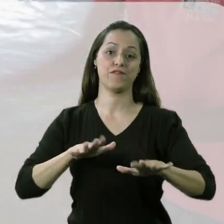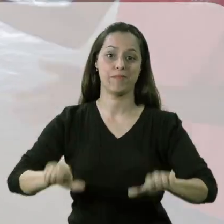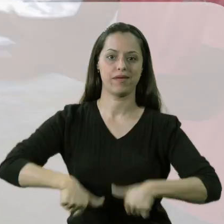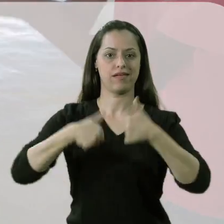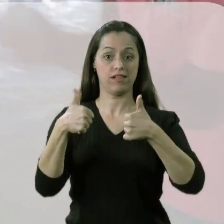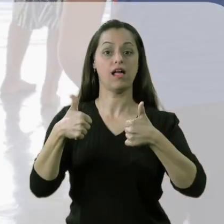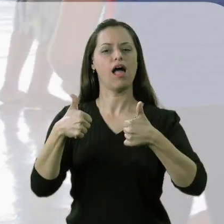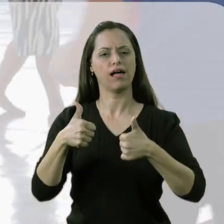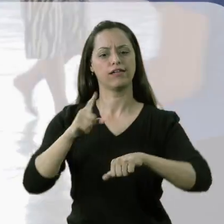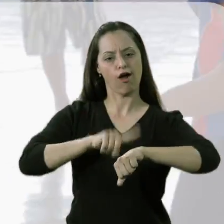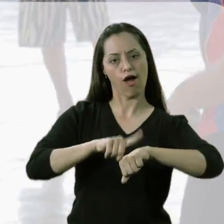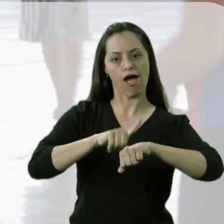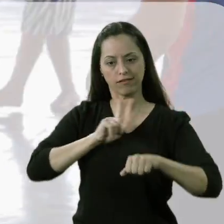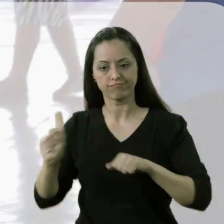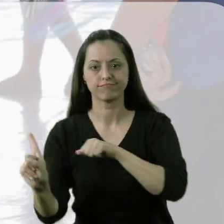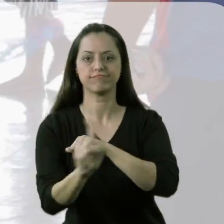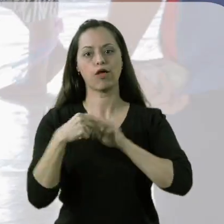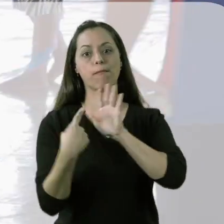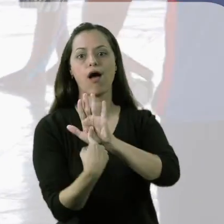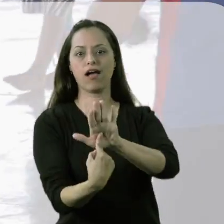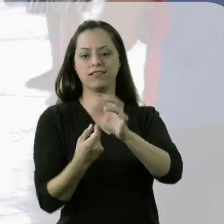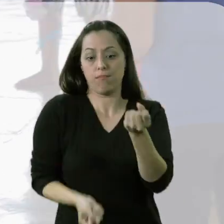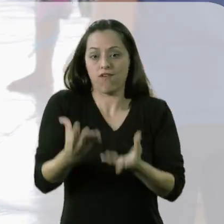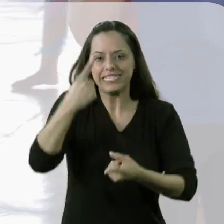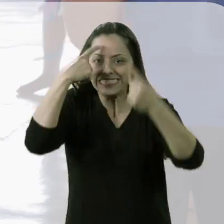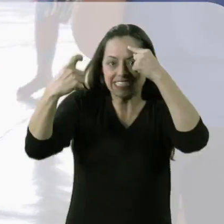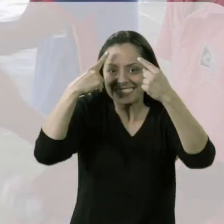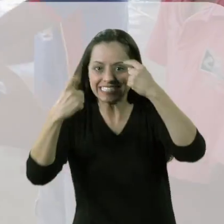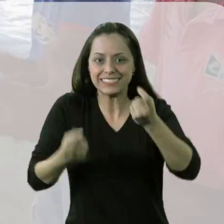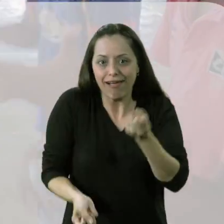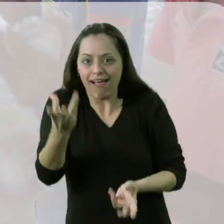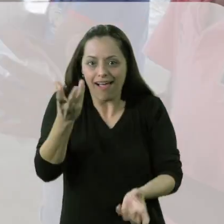Cada hora um ia para frente e demonstrava o movimento novo que ele tinha criado.